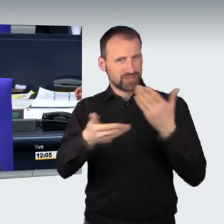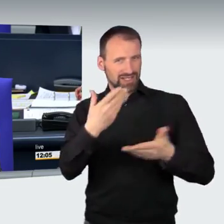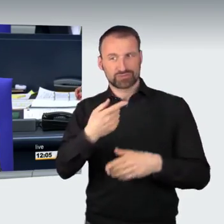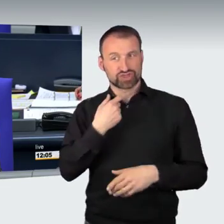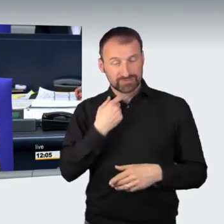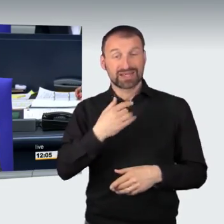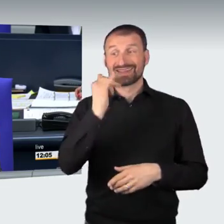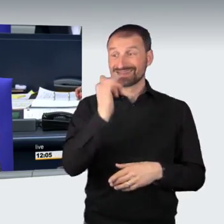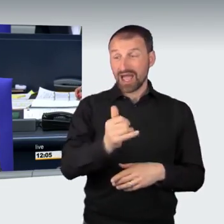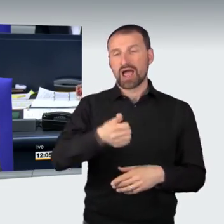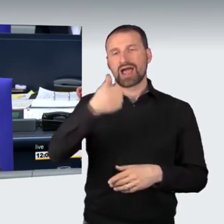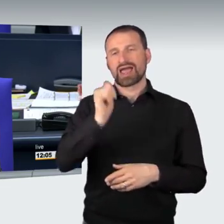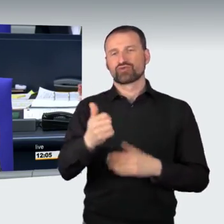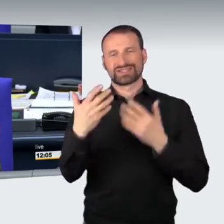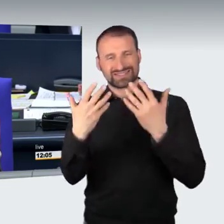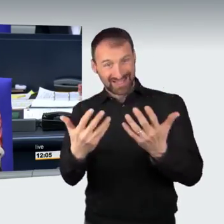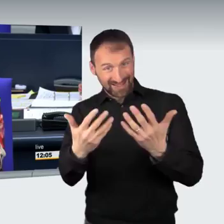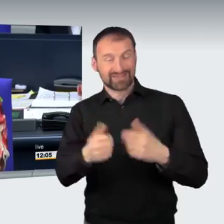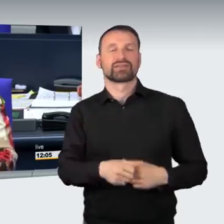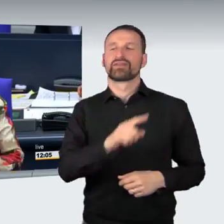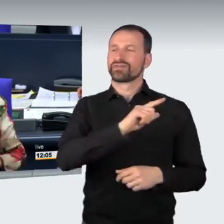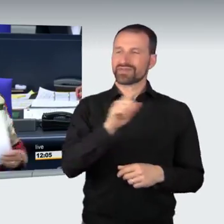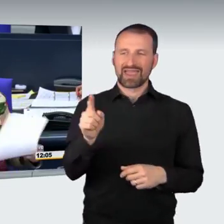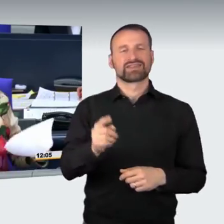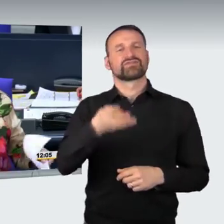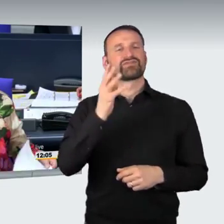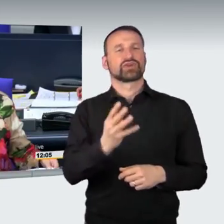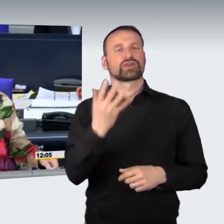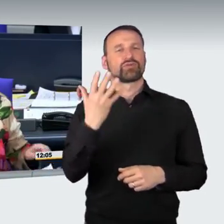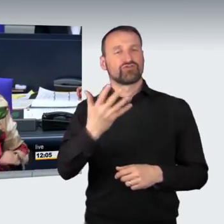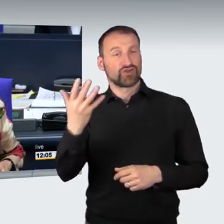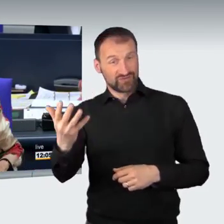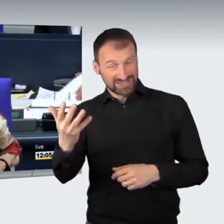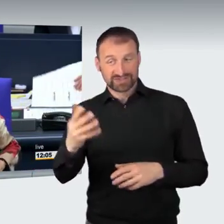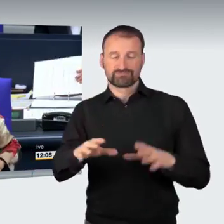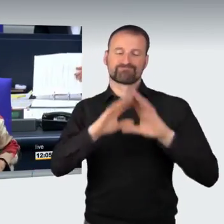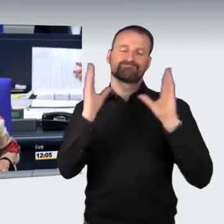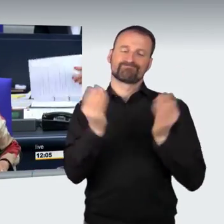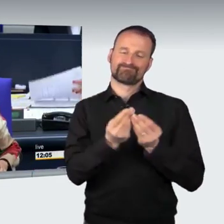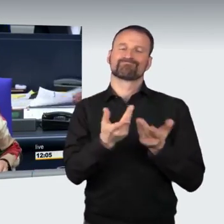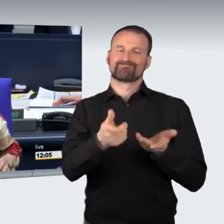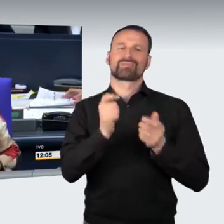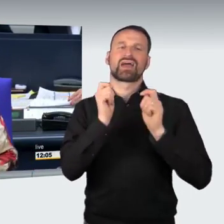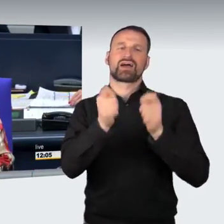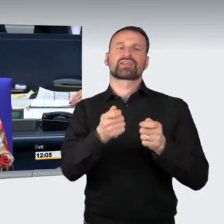mit Nein haben gestimmt 455. Der Entschließungsantrag ist abgelehnt. Wir fahren mit der Debatte fort. Der nächste Redner ist